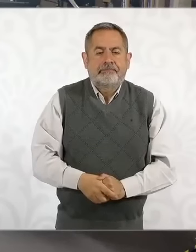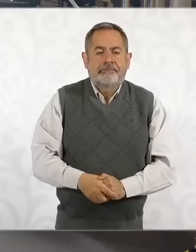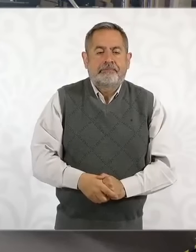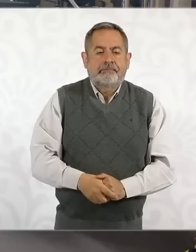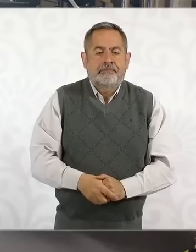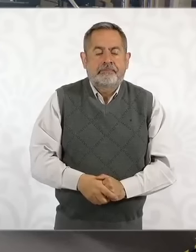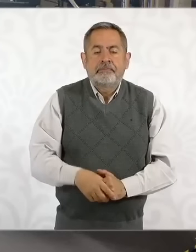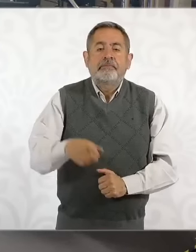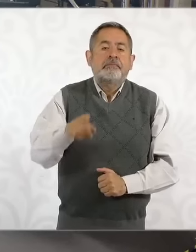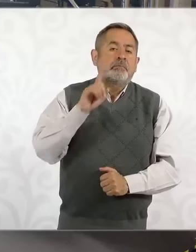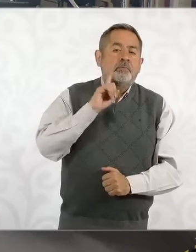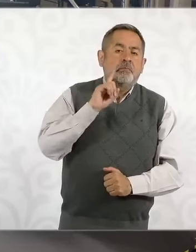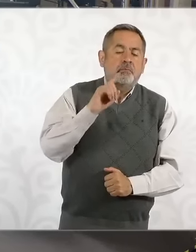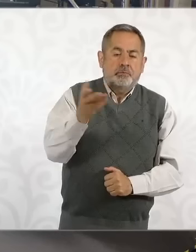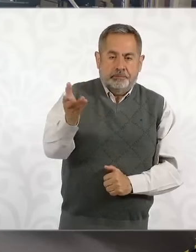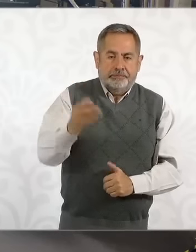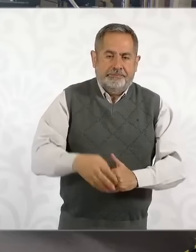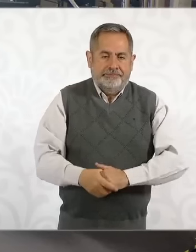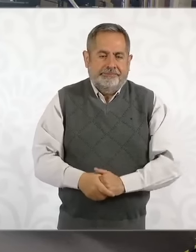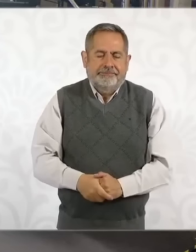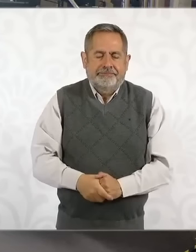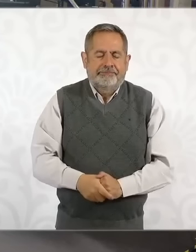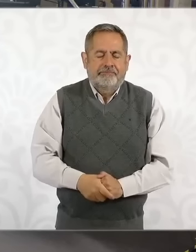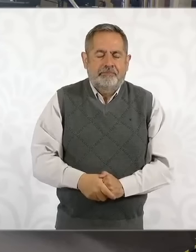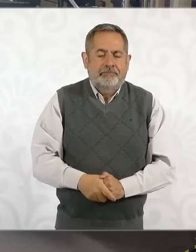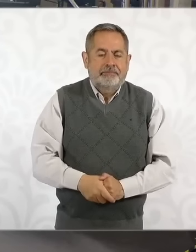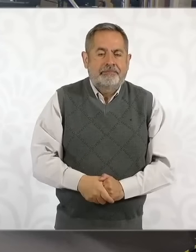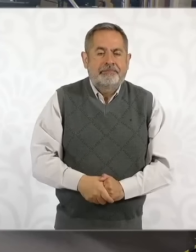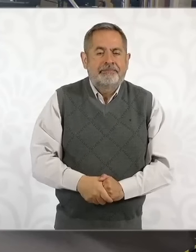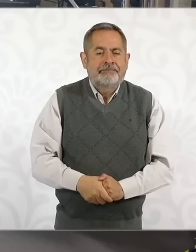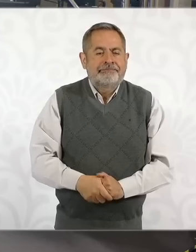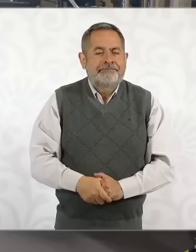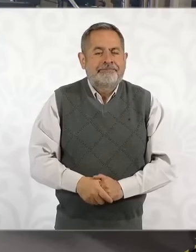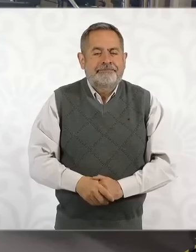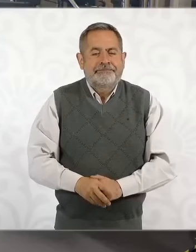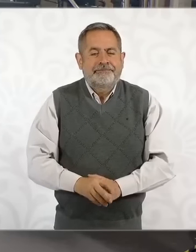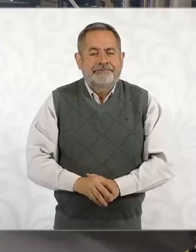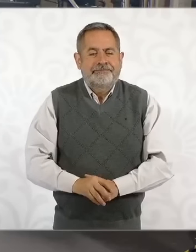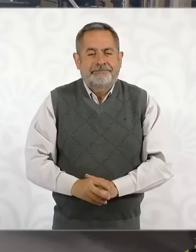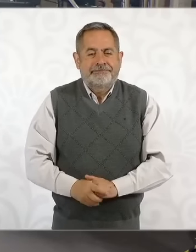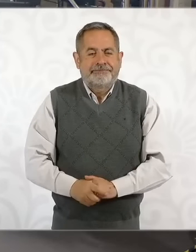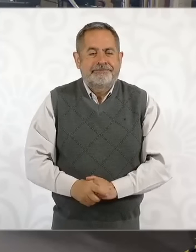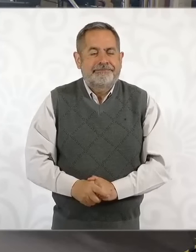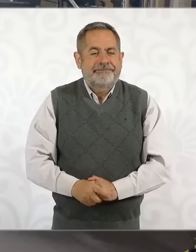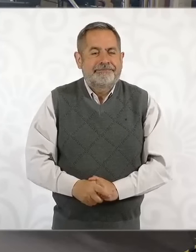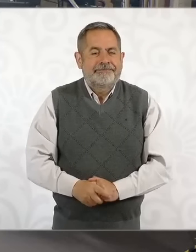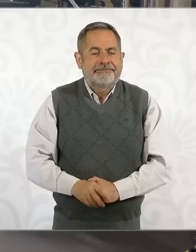A ver, la compañera.